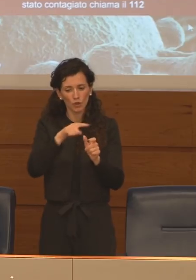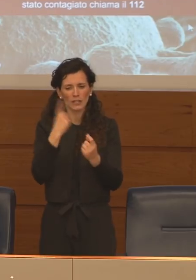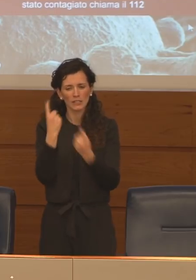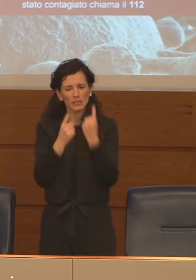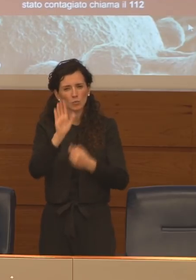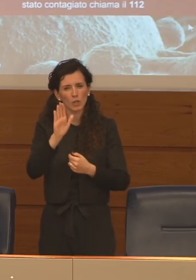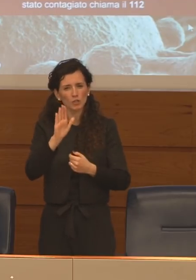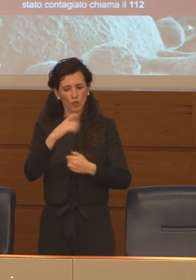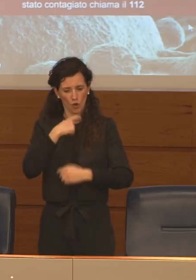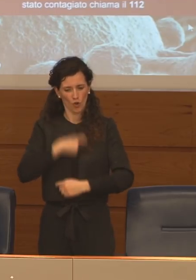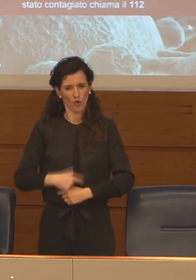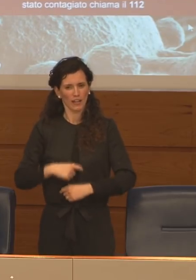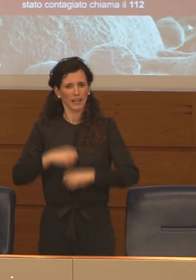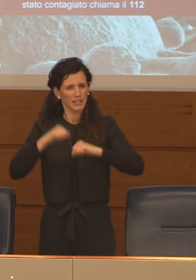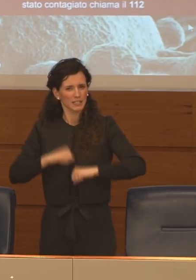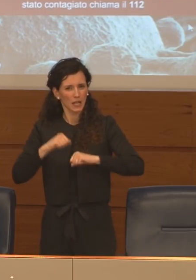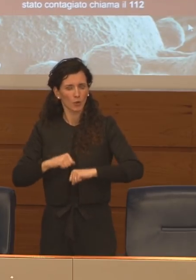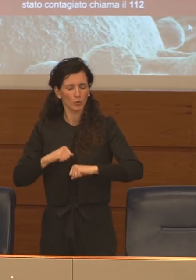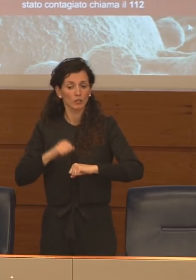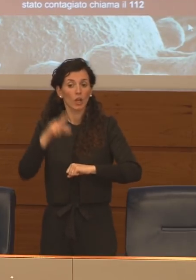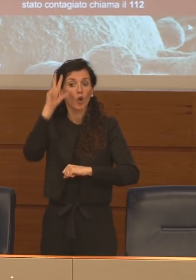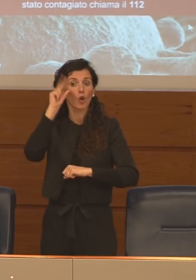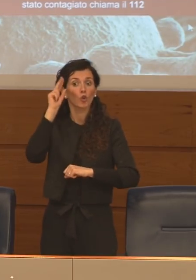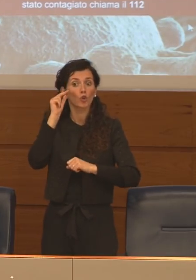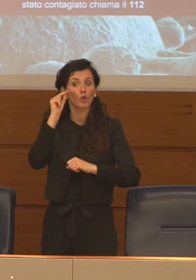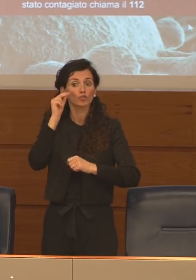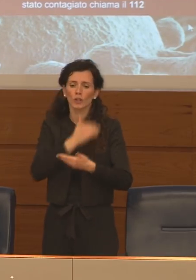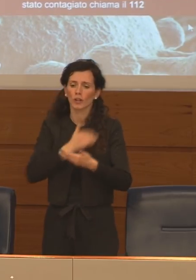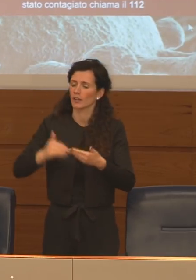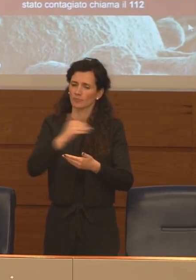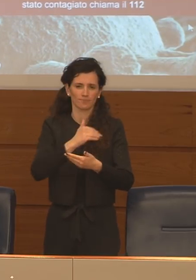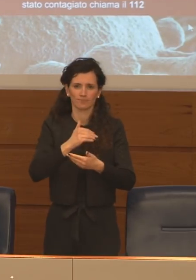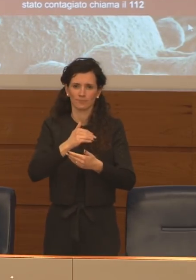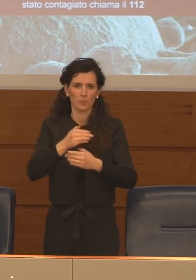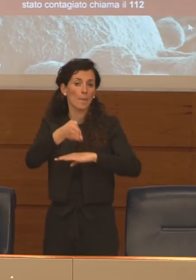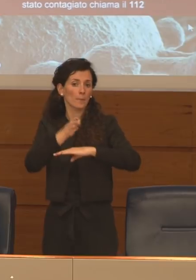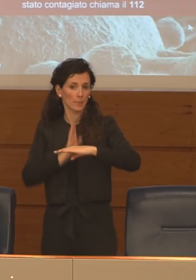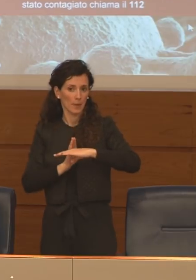parzialmente non a livello regionale ma dico a livello nazionale quindi una